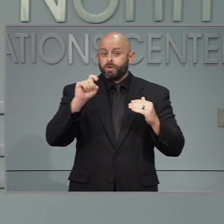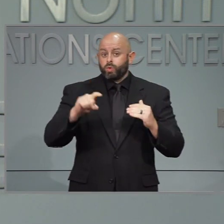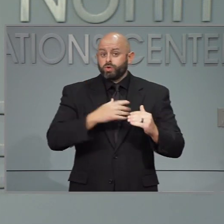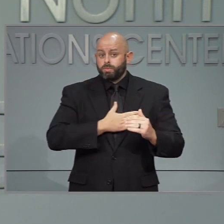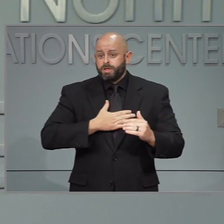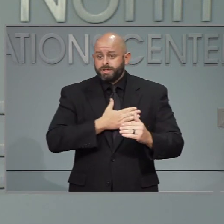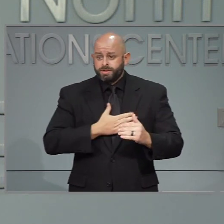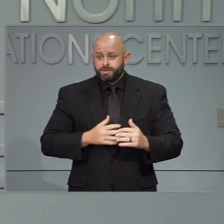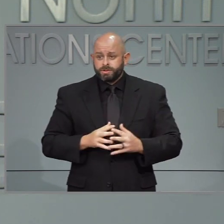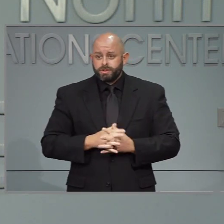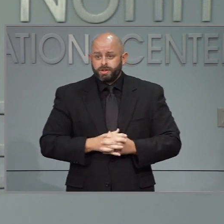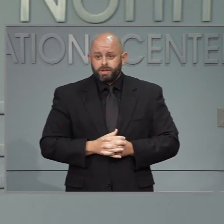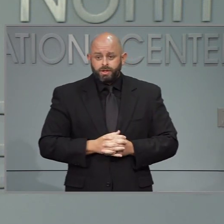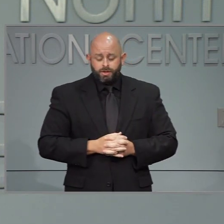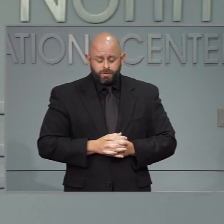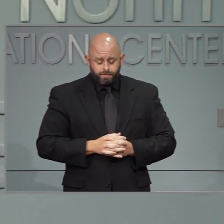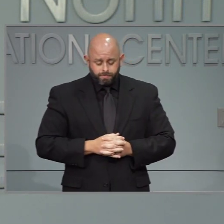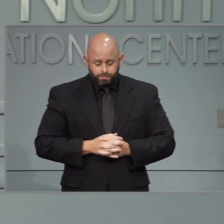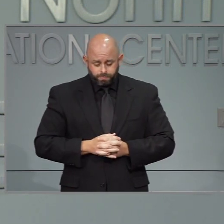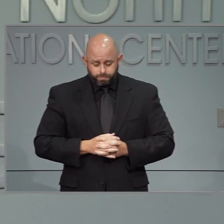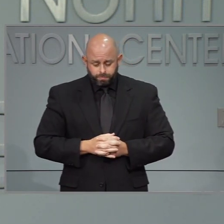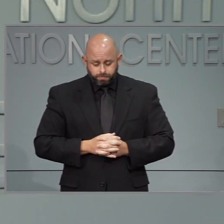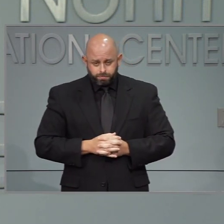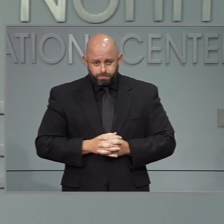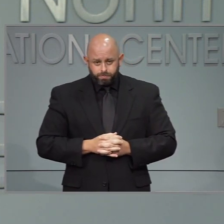La siguiente por favor.